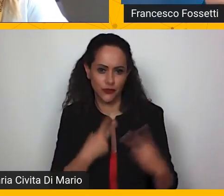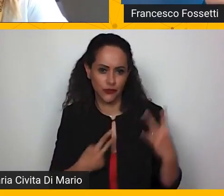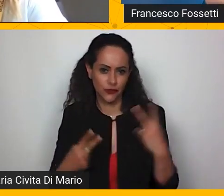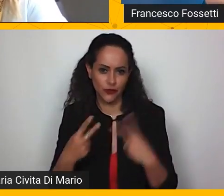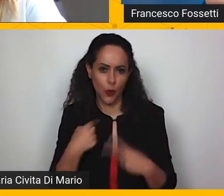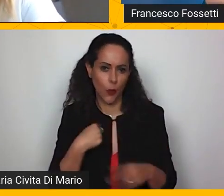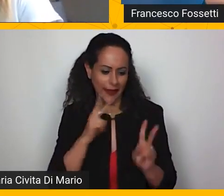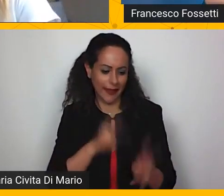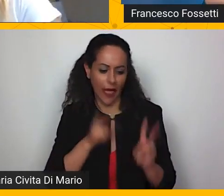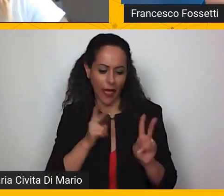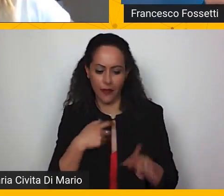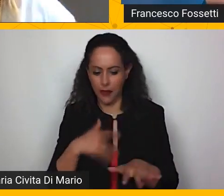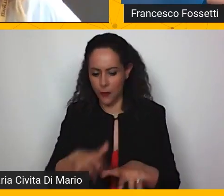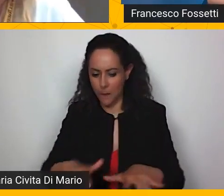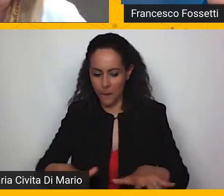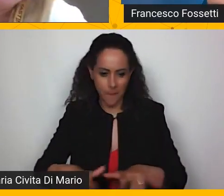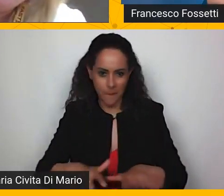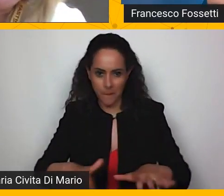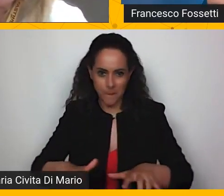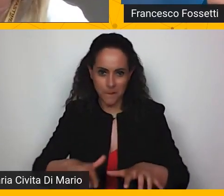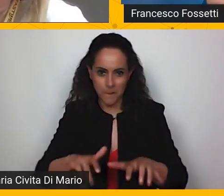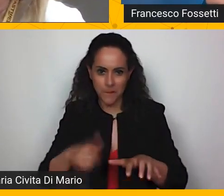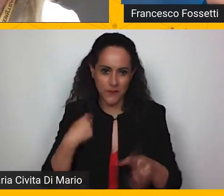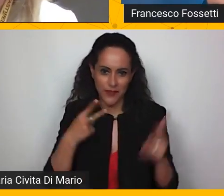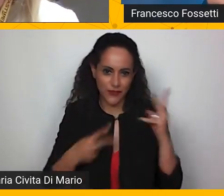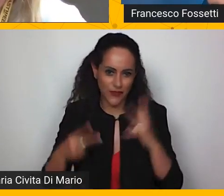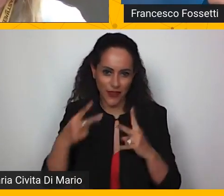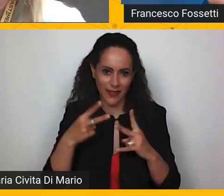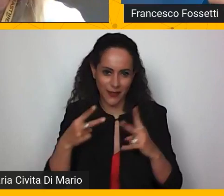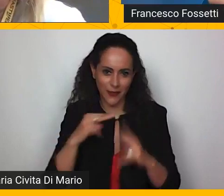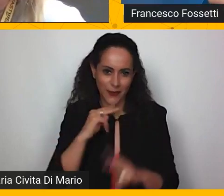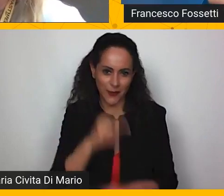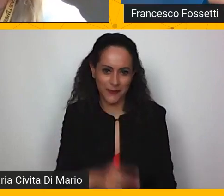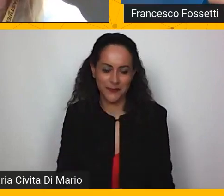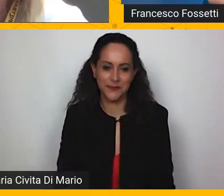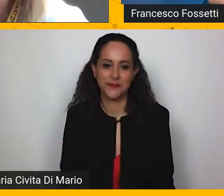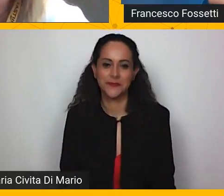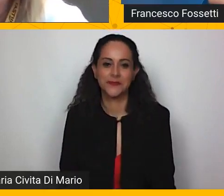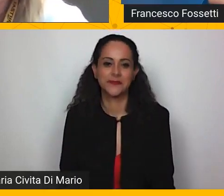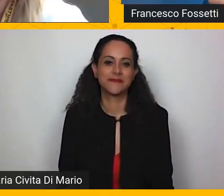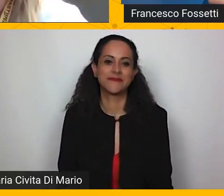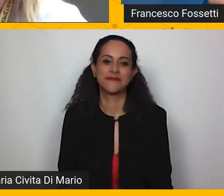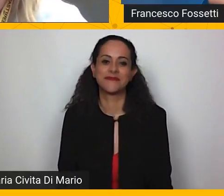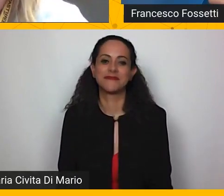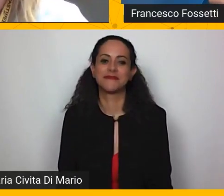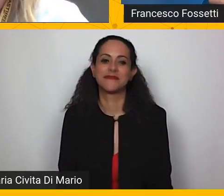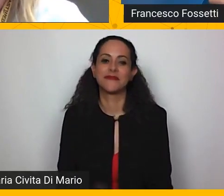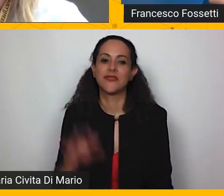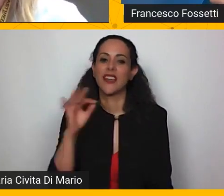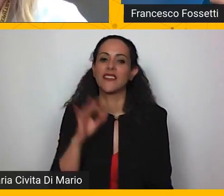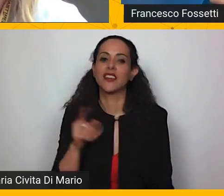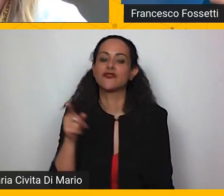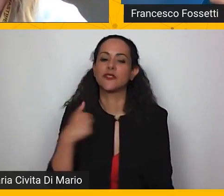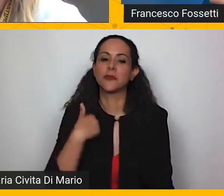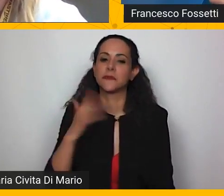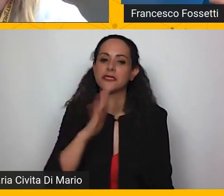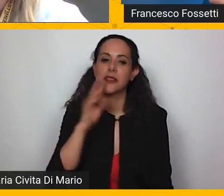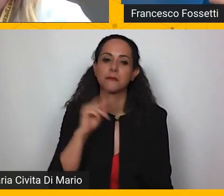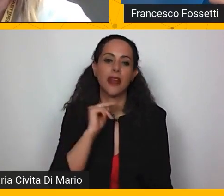cerco di rimediare mentre parliamo allora Francesco mi mi